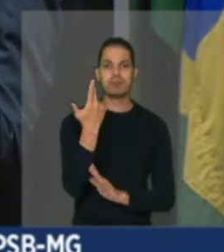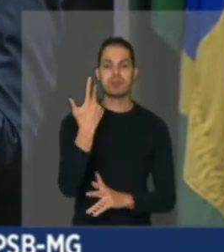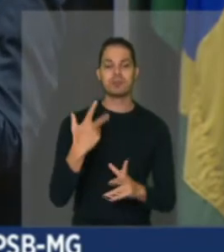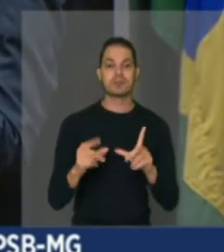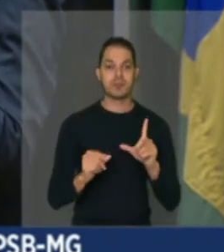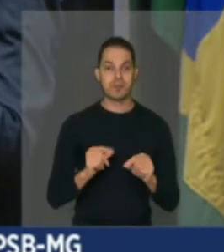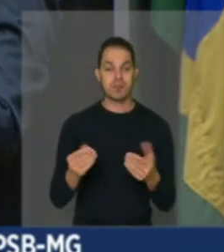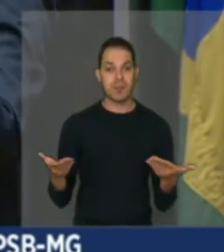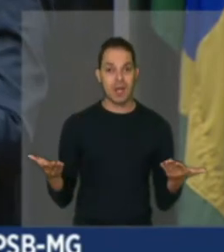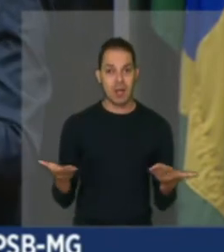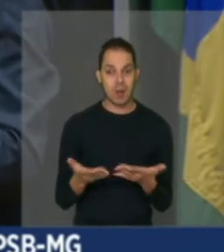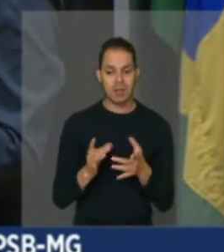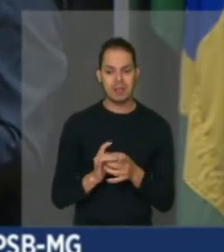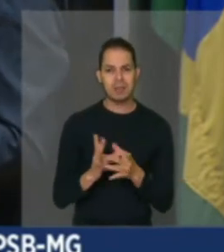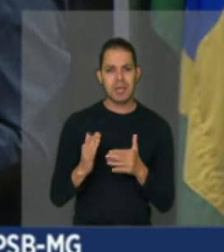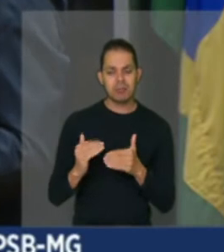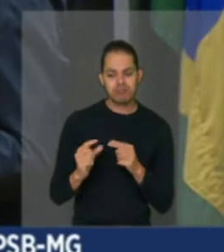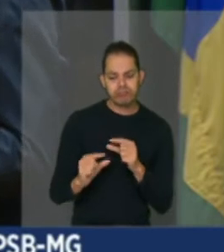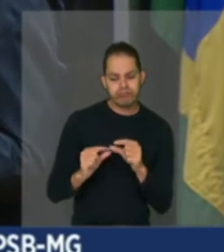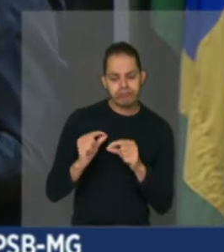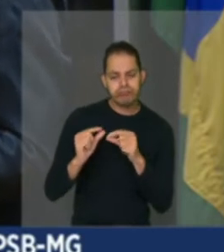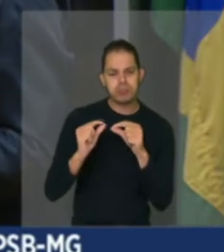COM O GOVERNO E TODOS OS GOVERNOS ESTADUAL QUE NÓS